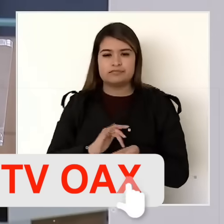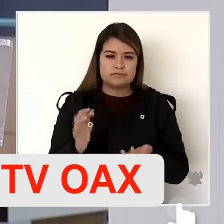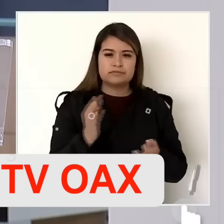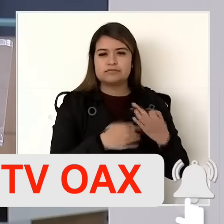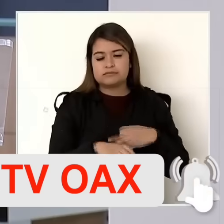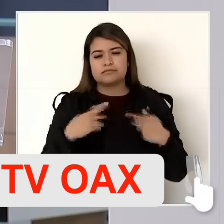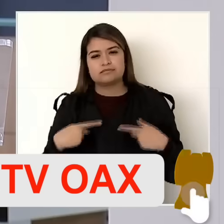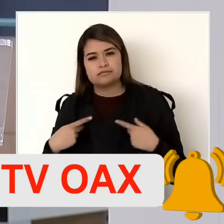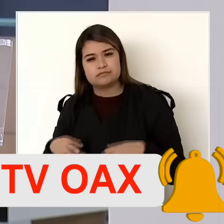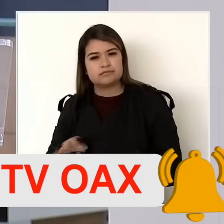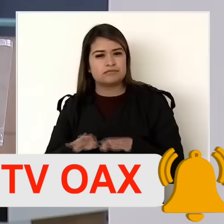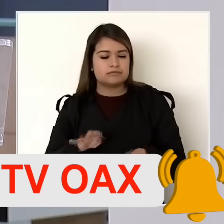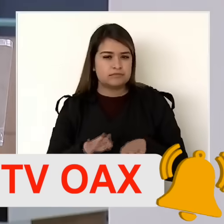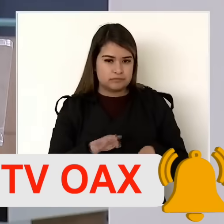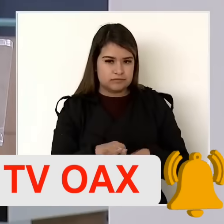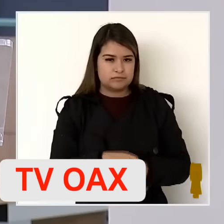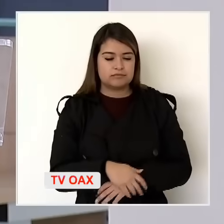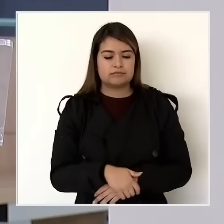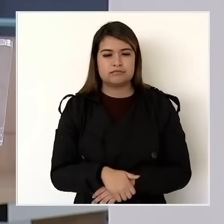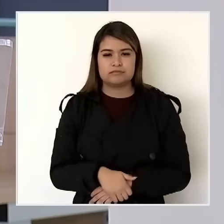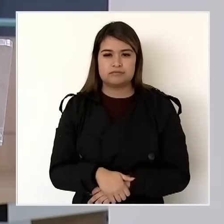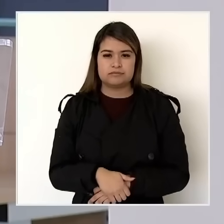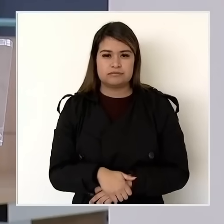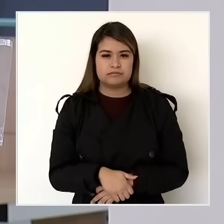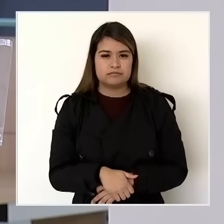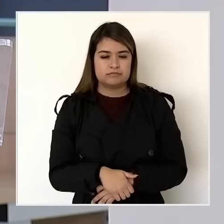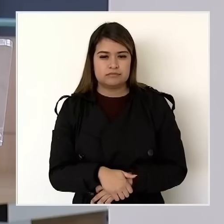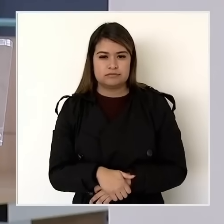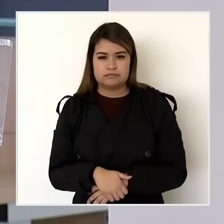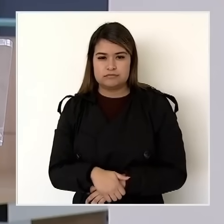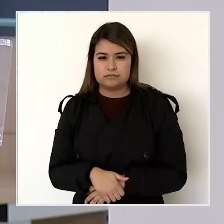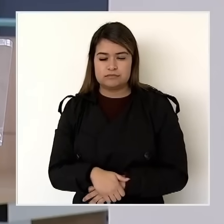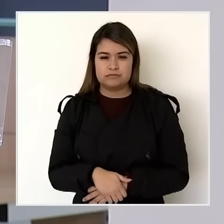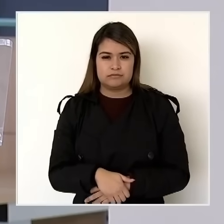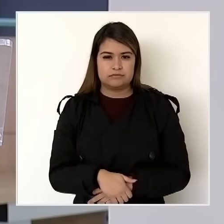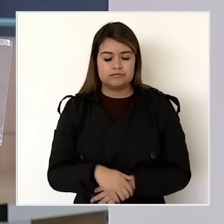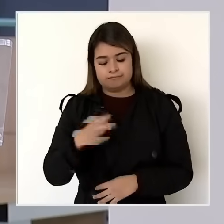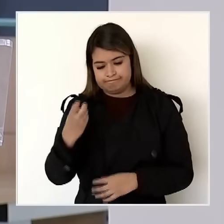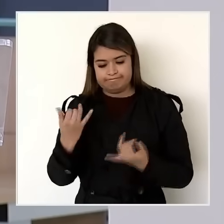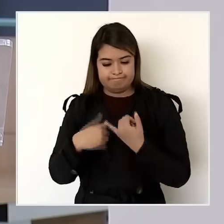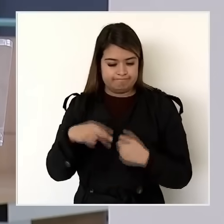del equipo de Pepe Merín. Aquí está Jorge, que debería también de estar sentado por aquí,